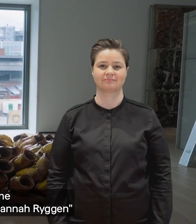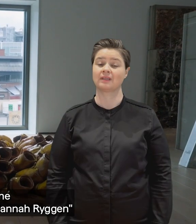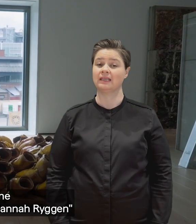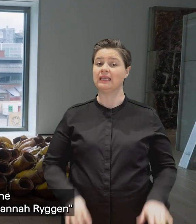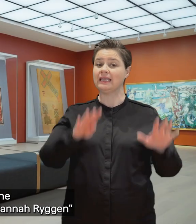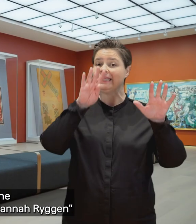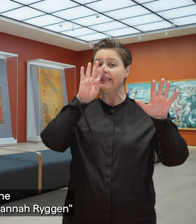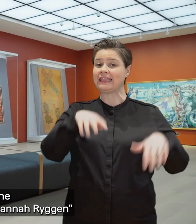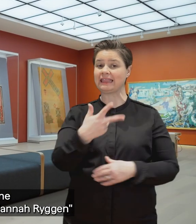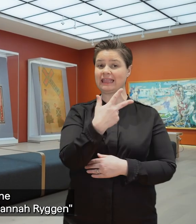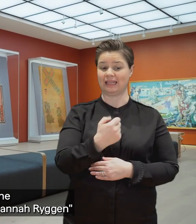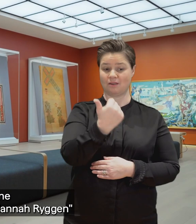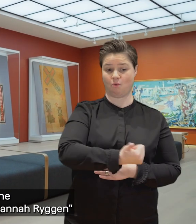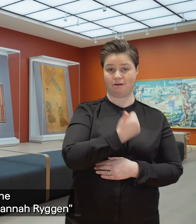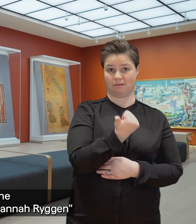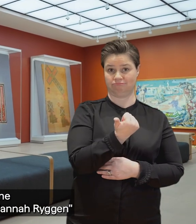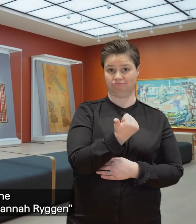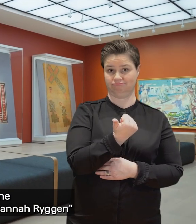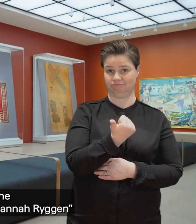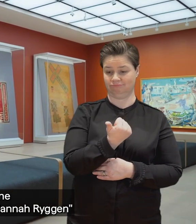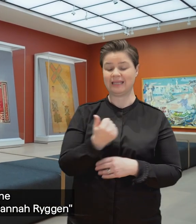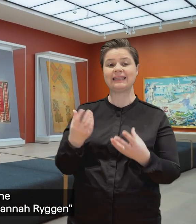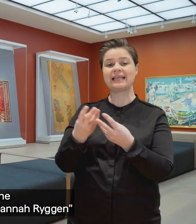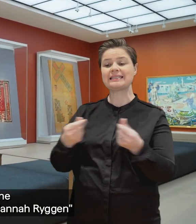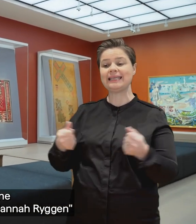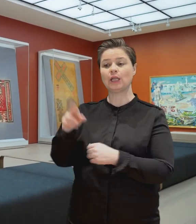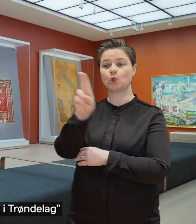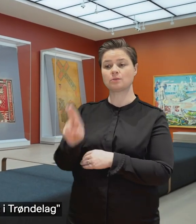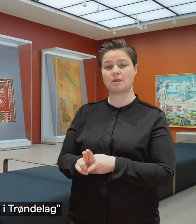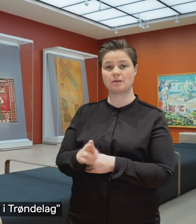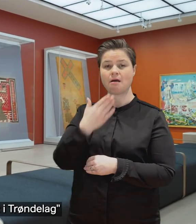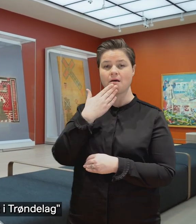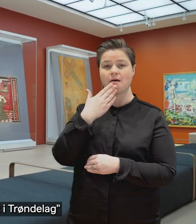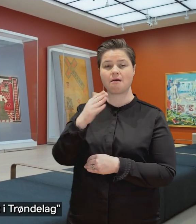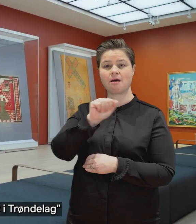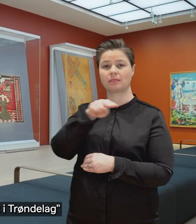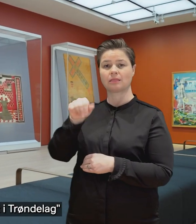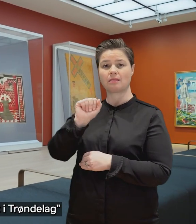"I 1930-årene satt tekstilkunstneren Hannah Ryggen" "hjemme på Ørlandet i Trøndelag"